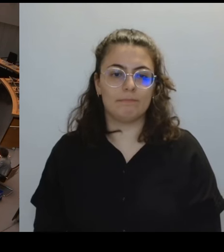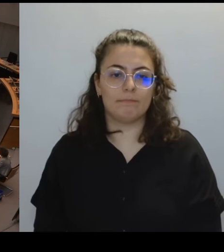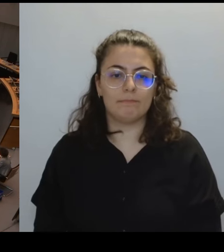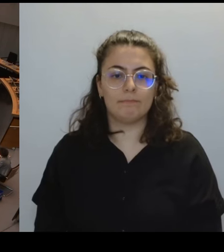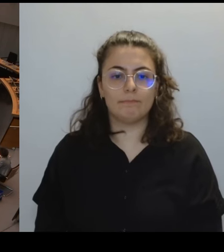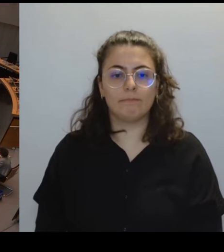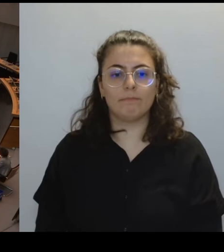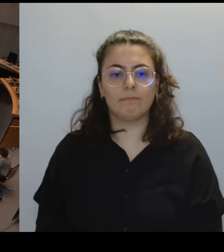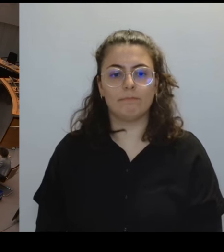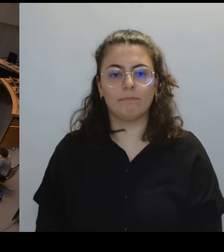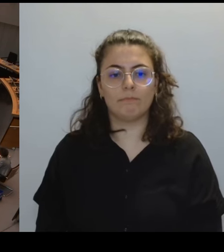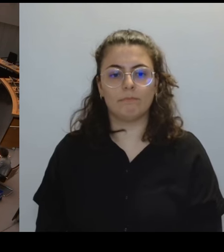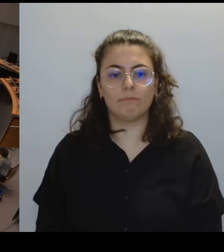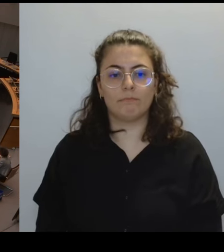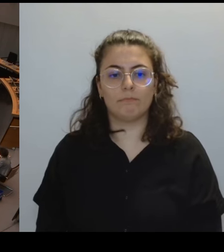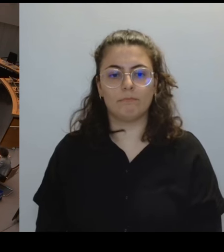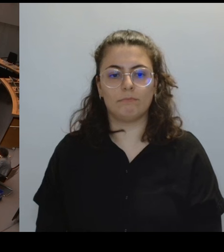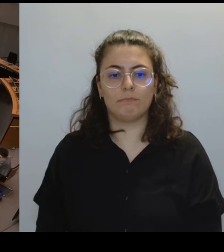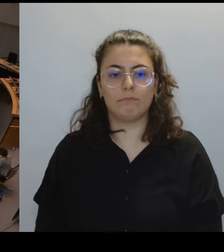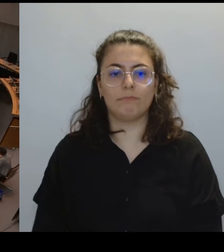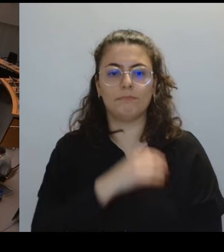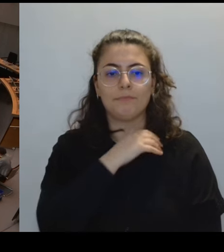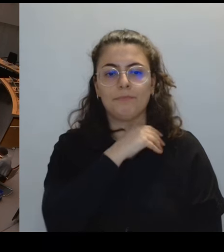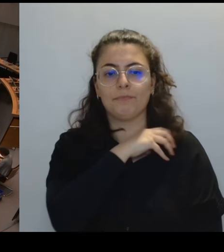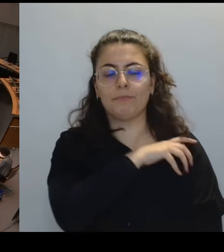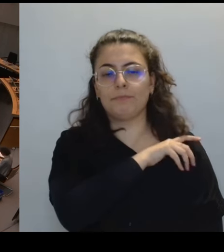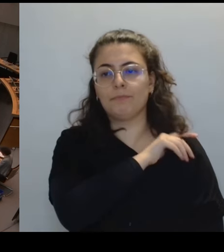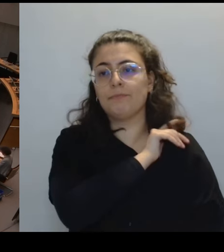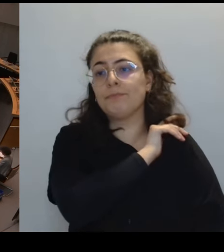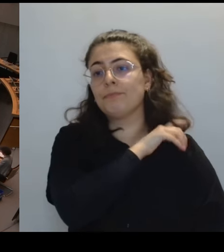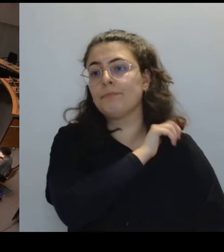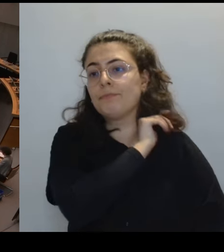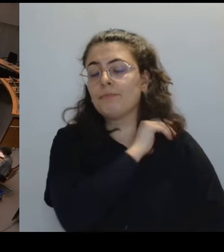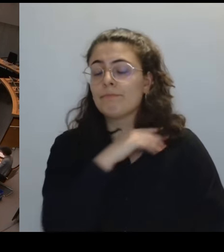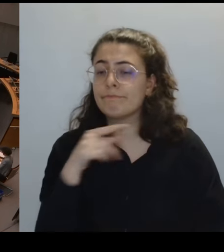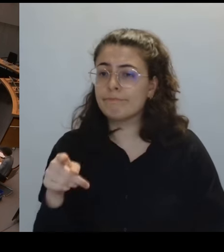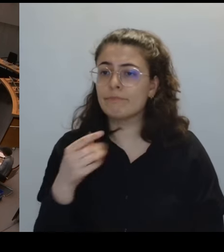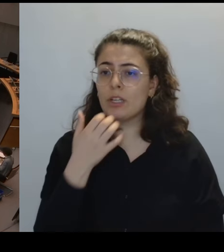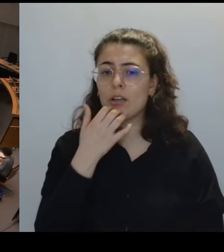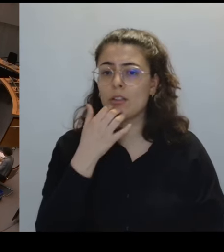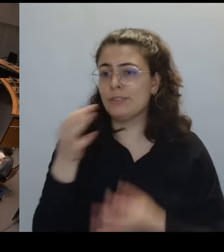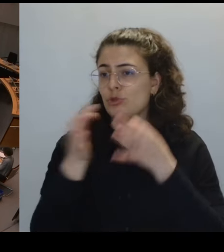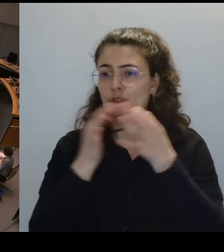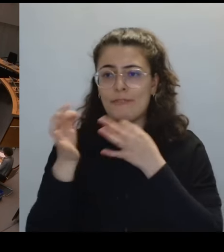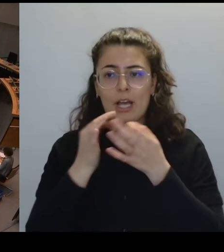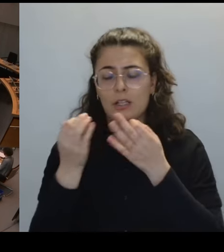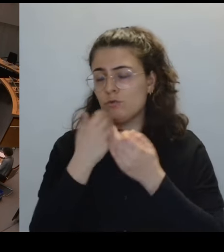Die Kollegin wünscht keine Zwischenfragen. Bitte schön, Frau Kollegin. (Rednerwechsel) Sehr geehrte Präsidentin!